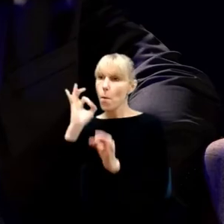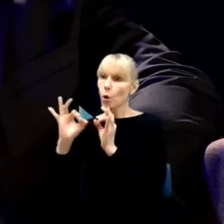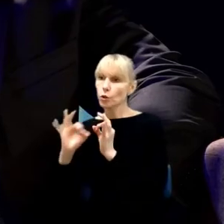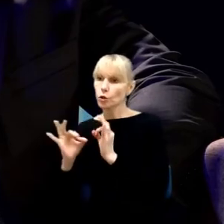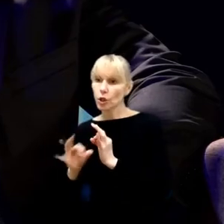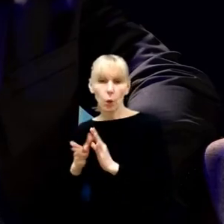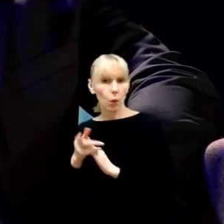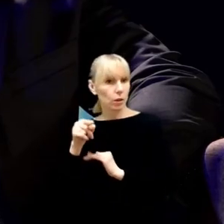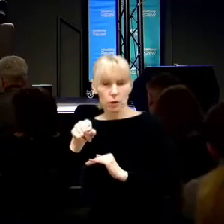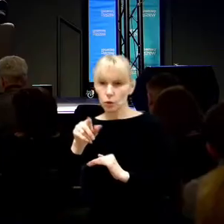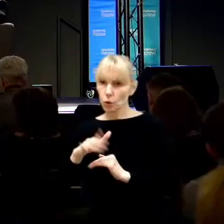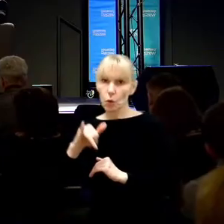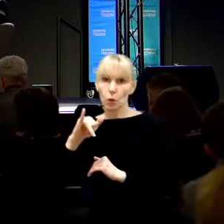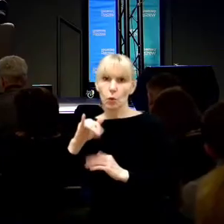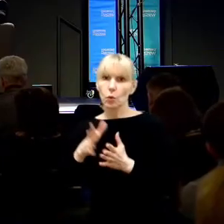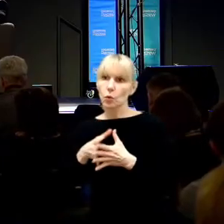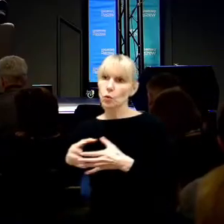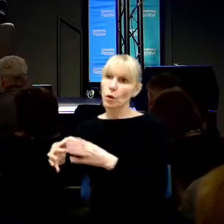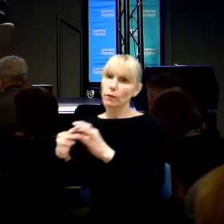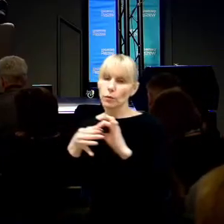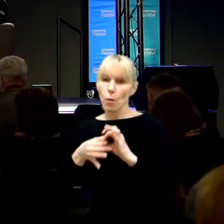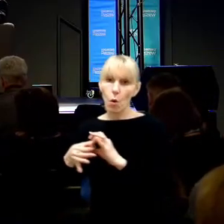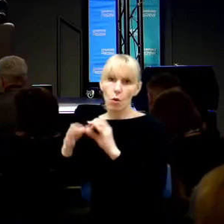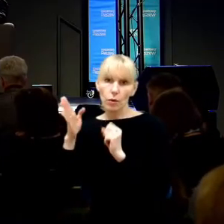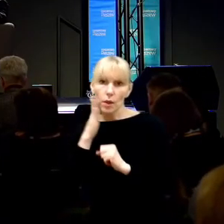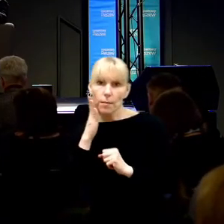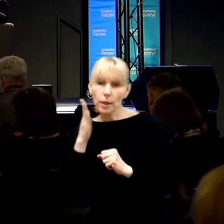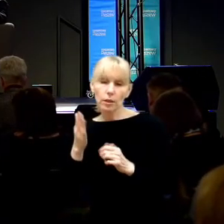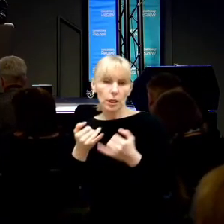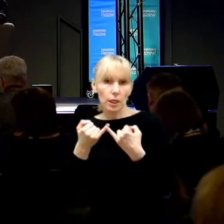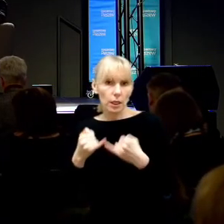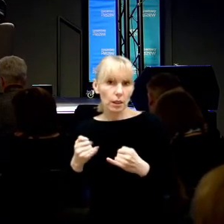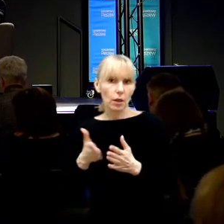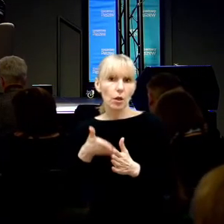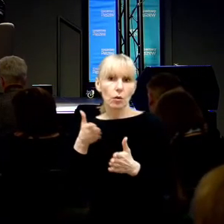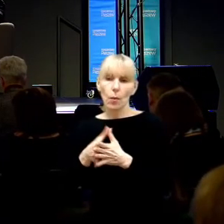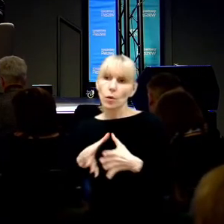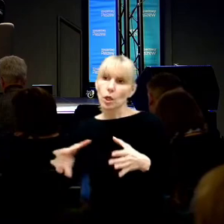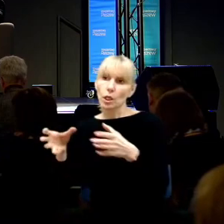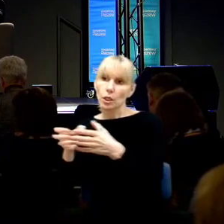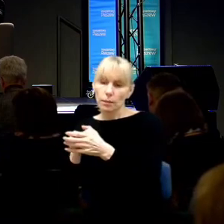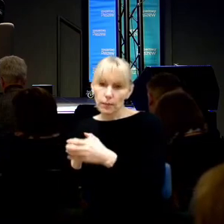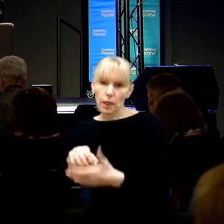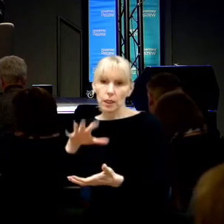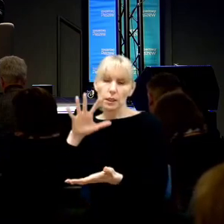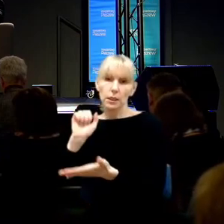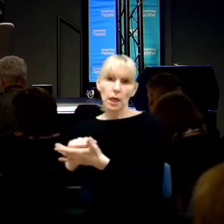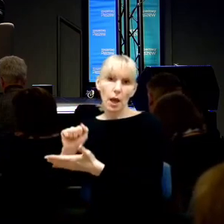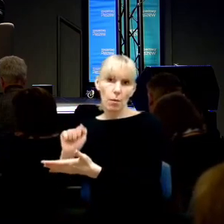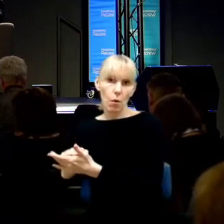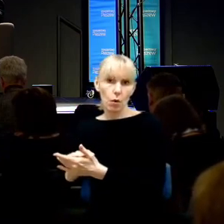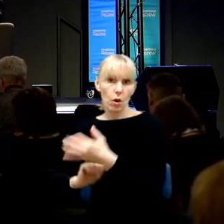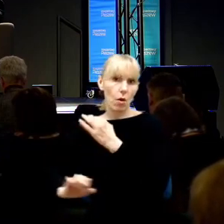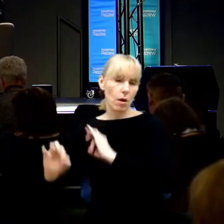czy to wspólnoty mieszkaniowe, czy innego rodzaju ciała, które potem się zajmują remontami, czy też eksploatacją tych budynków.